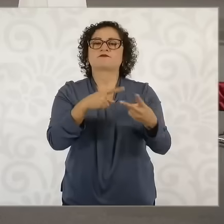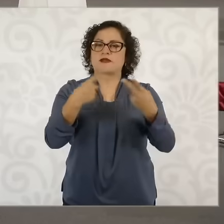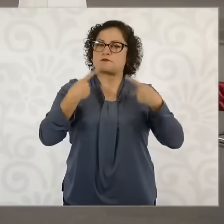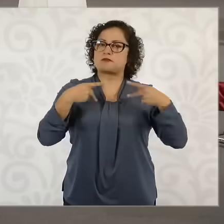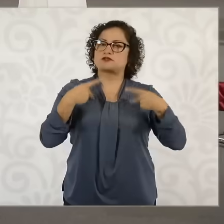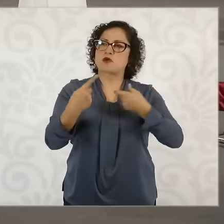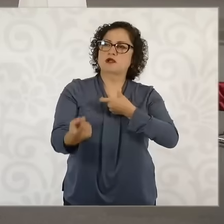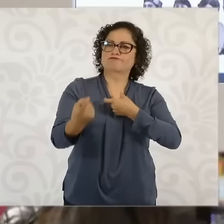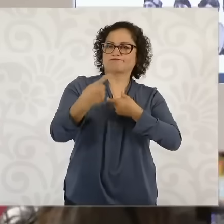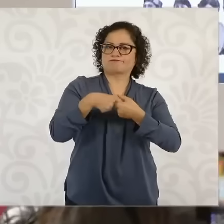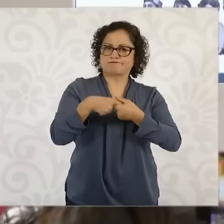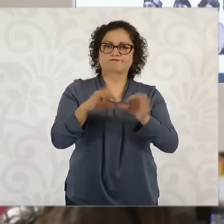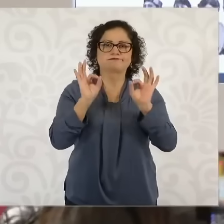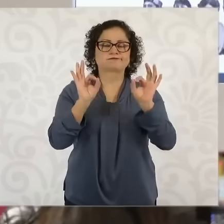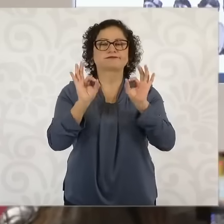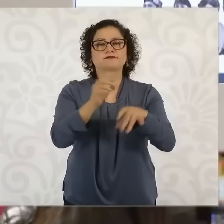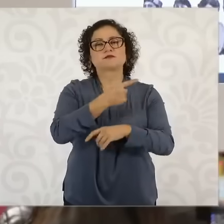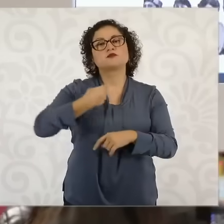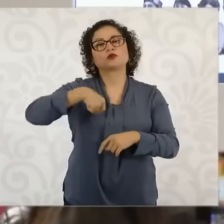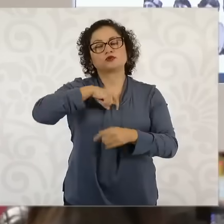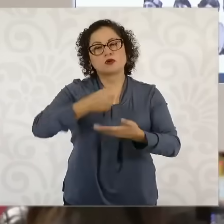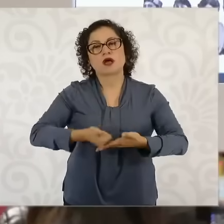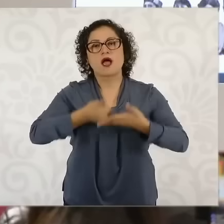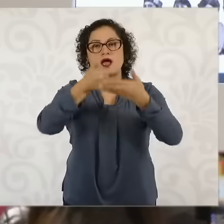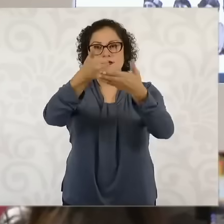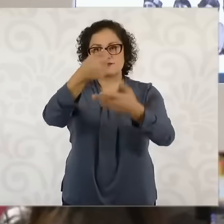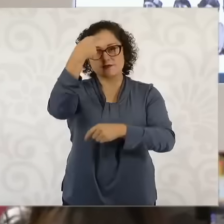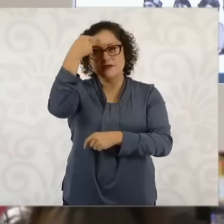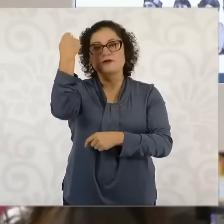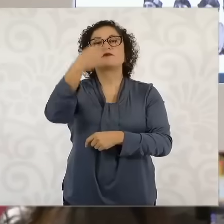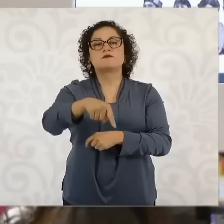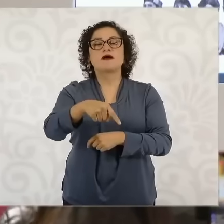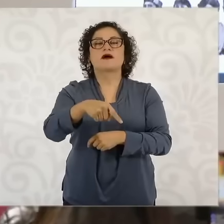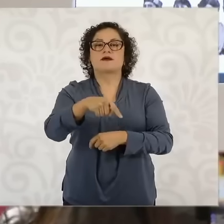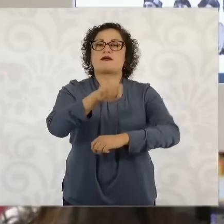nosotros estamos contribuyendo precisamente para dar un buen producto de mexicana. A través de esas